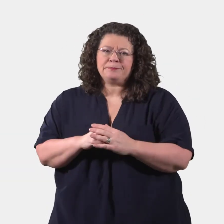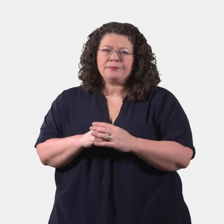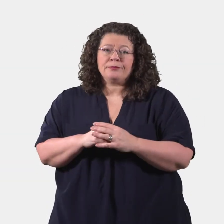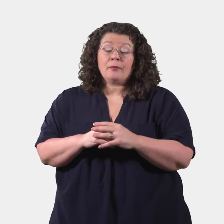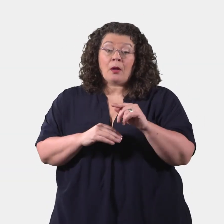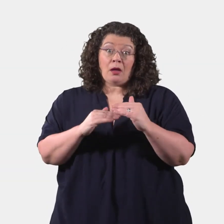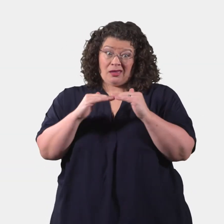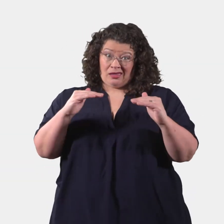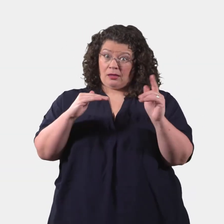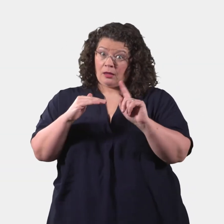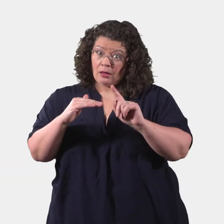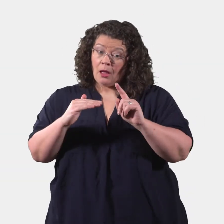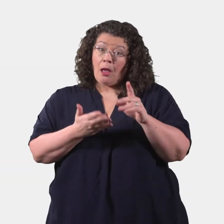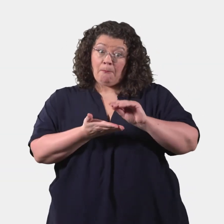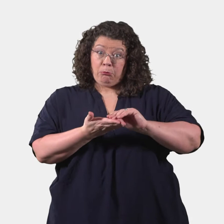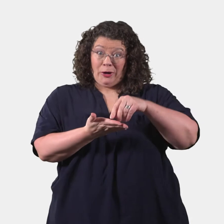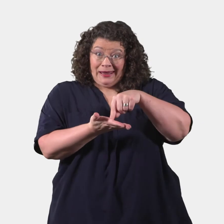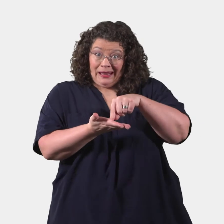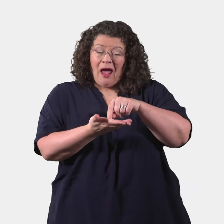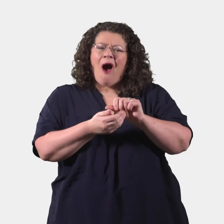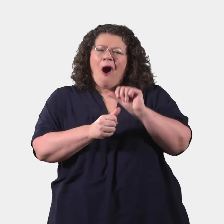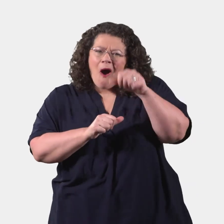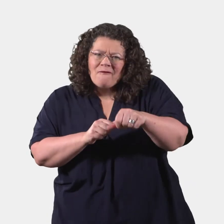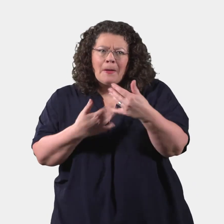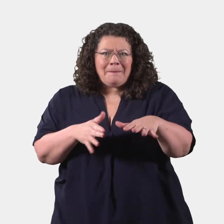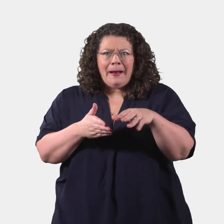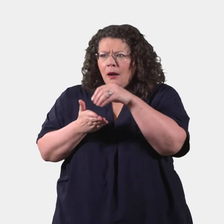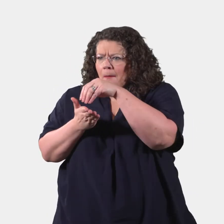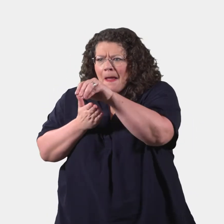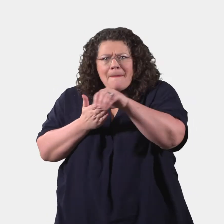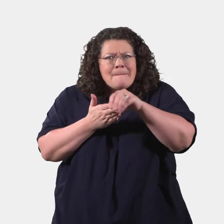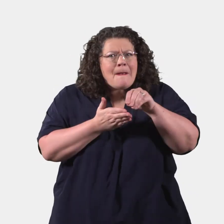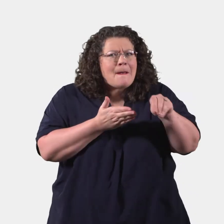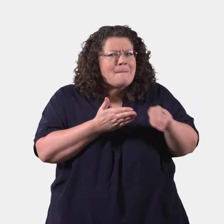yn weddill ar ôl i chi dalu Treth Incwm, Yswiriant Gwladol,